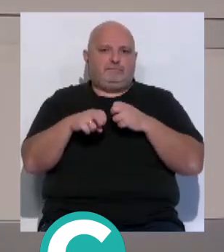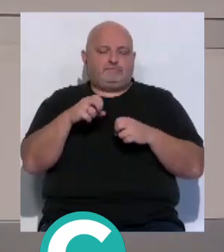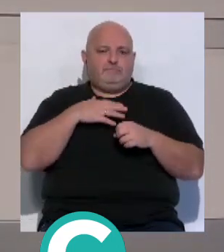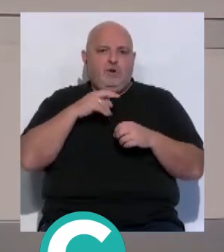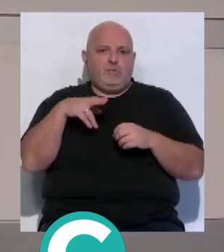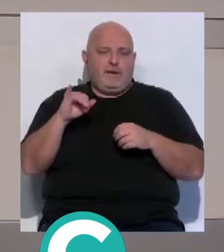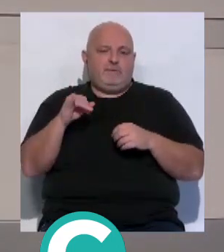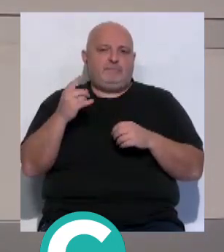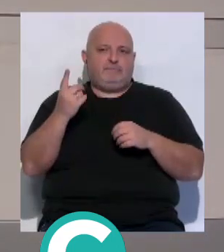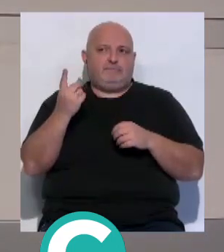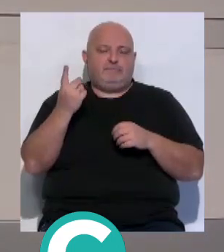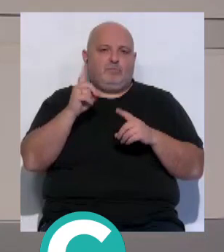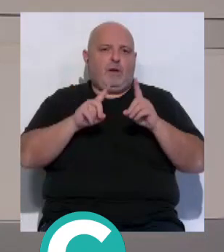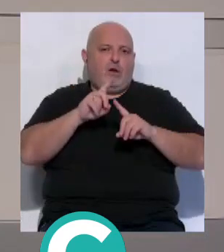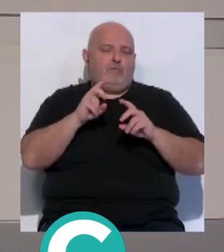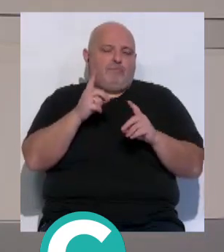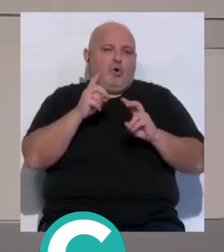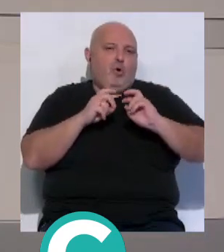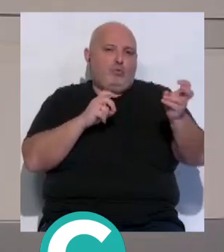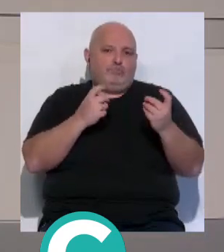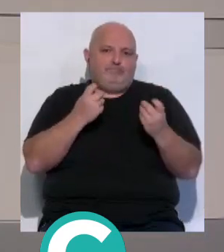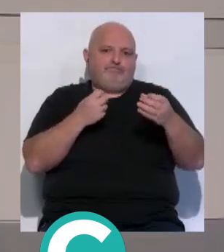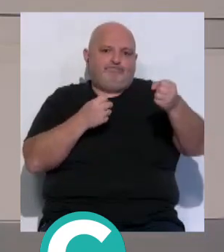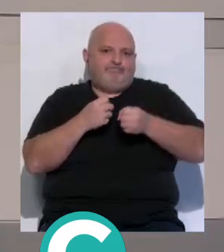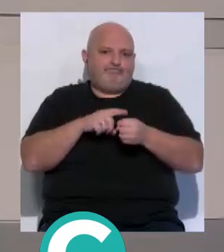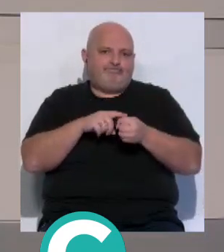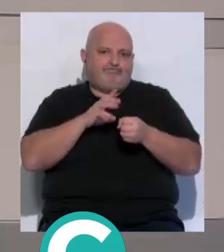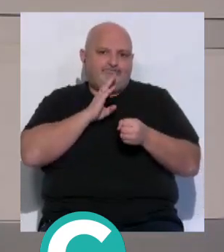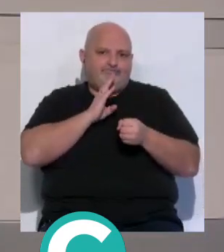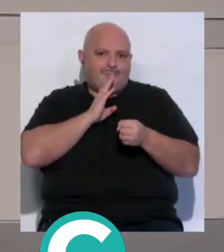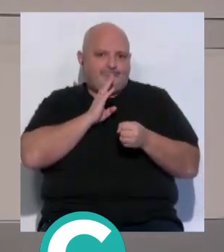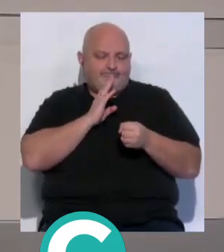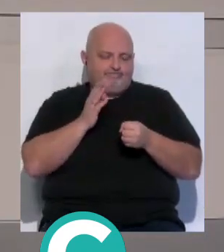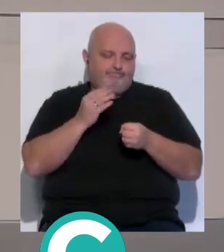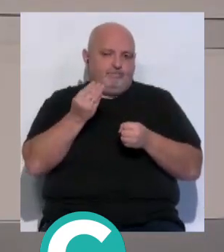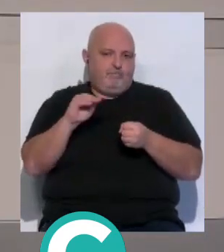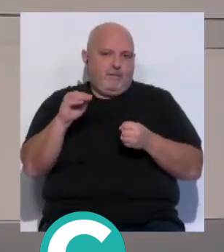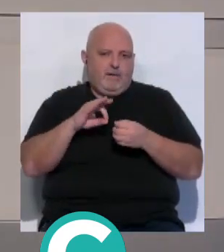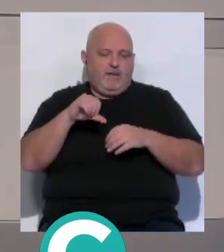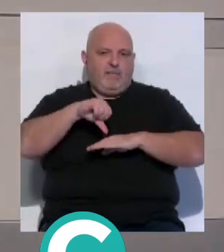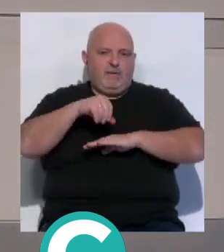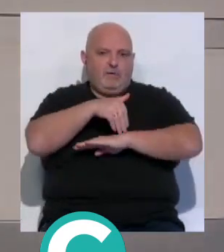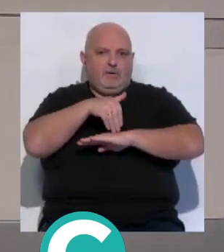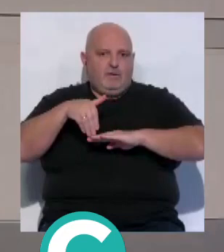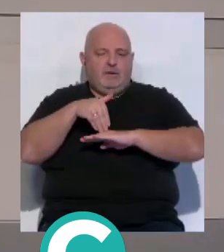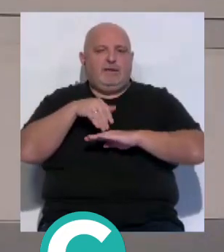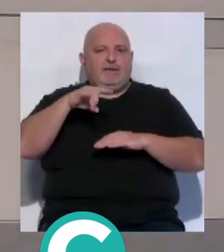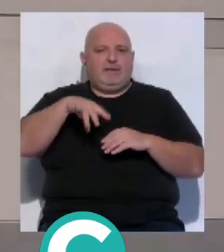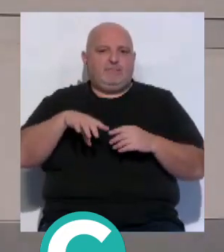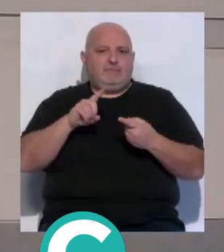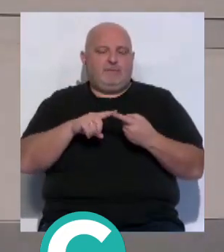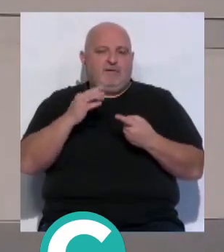Mari a ver si había una necesidad de reforzar ese centro del campo que Lo componen Fede San